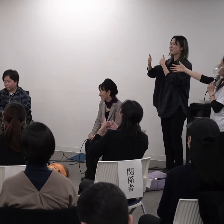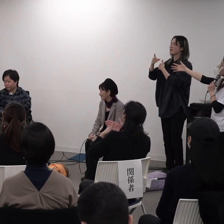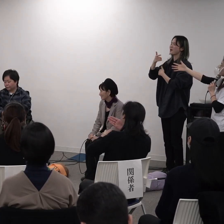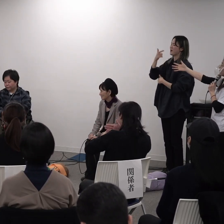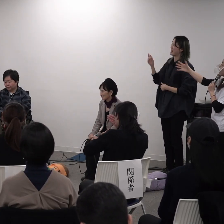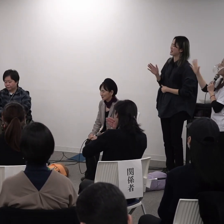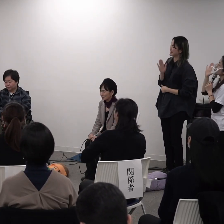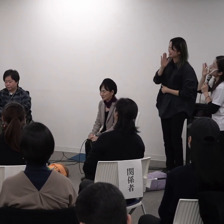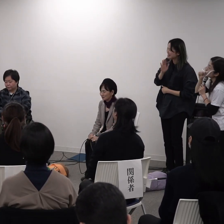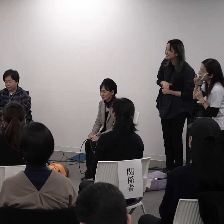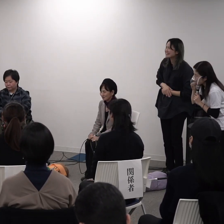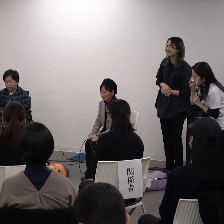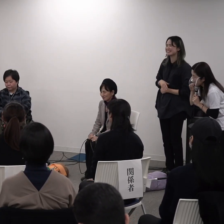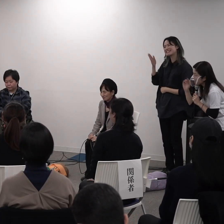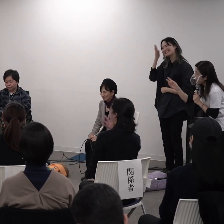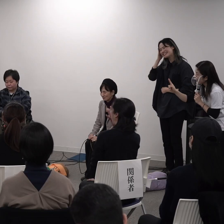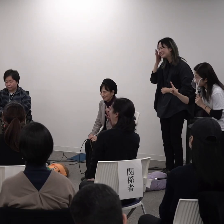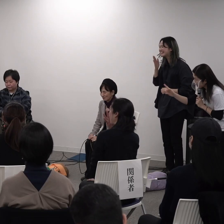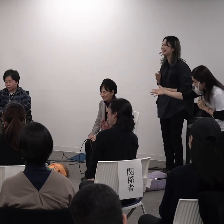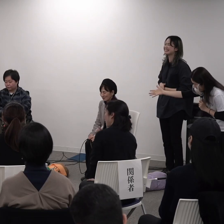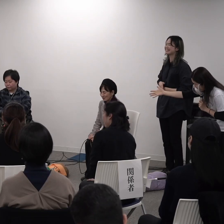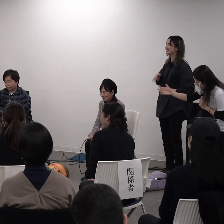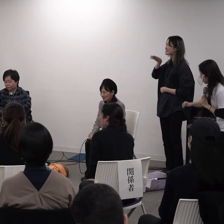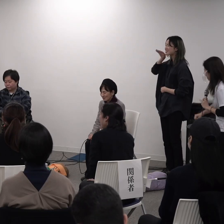橋爪）はい、趣味はなんですか